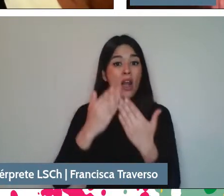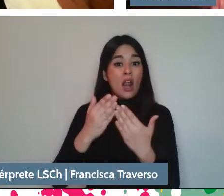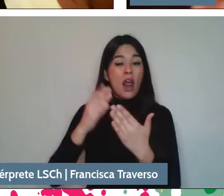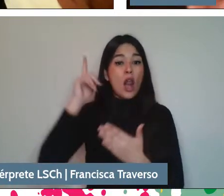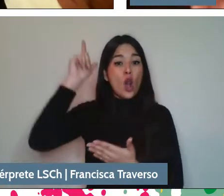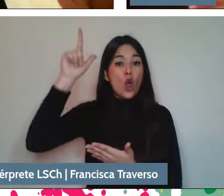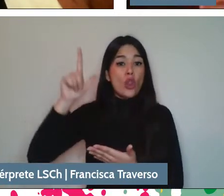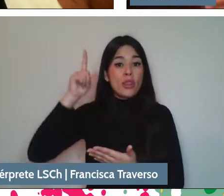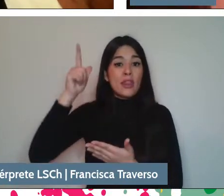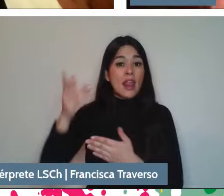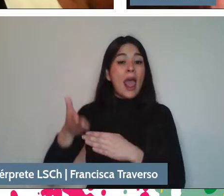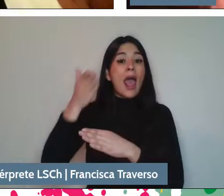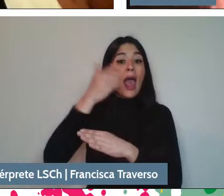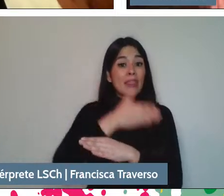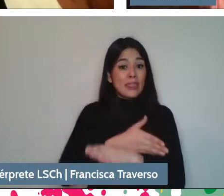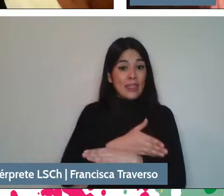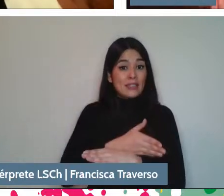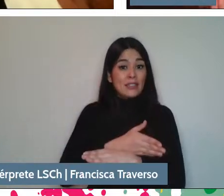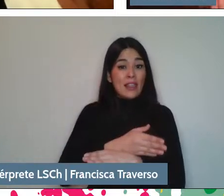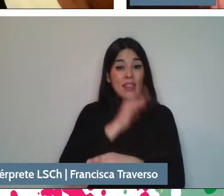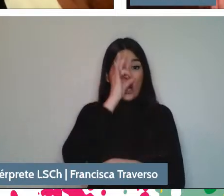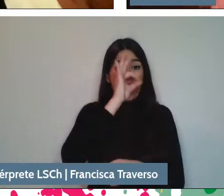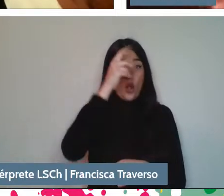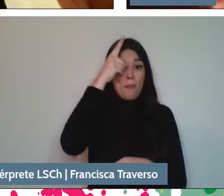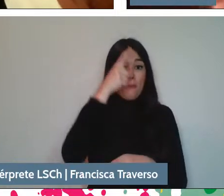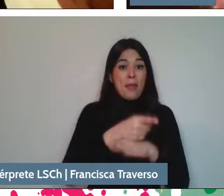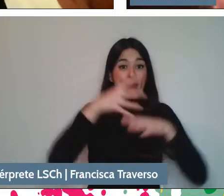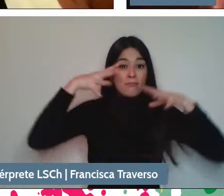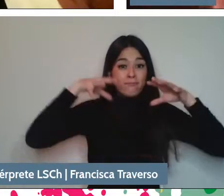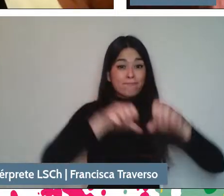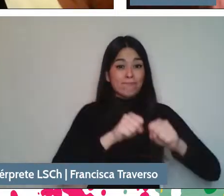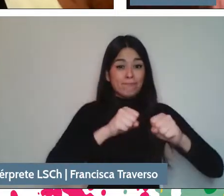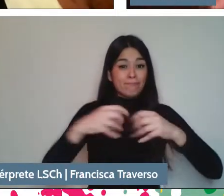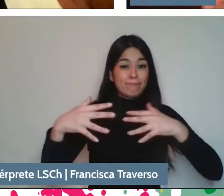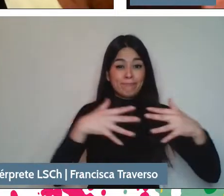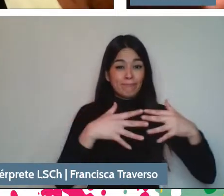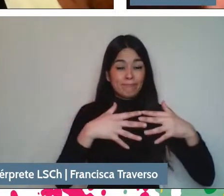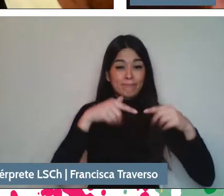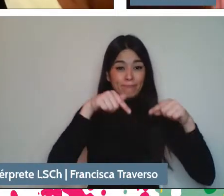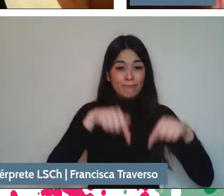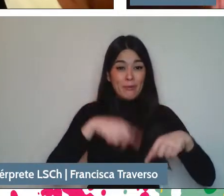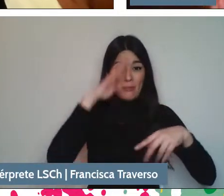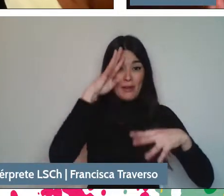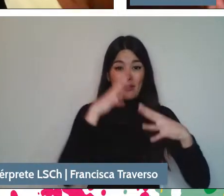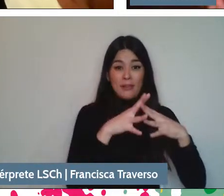Estando en Londres... Voy a decir una verdad. El día que salí yo de Santiago,